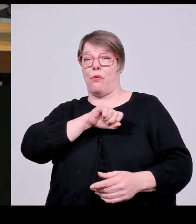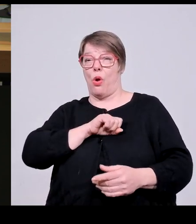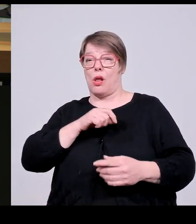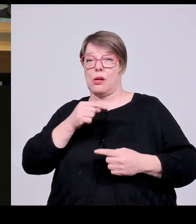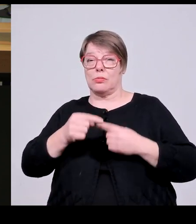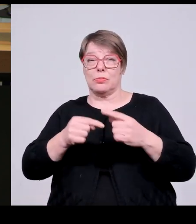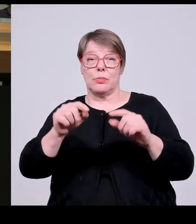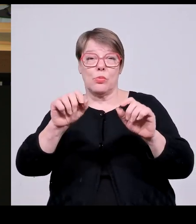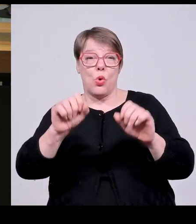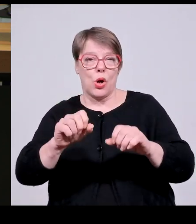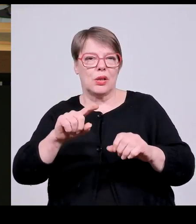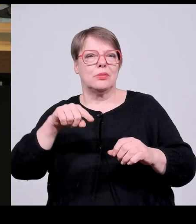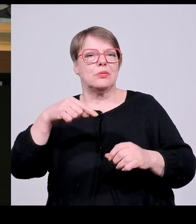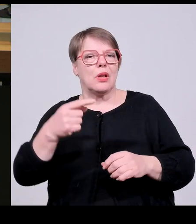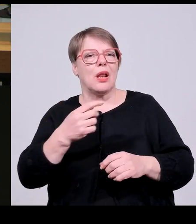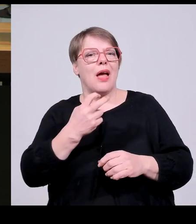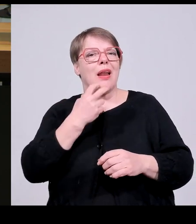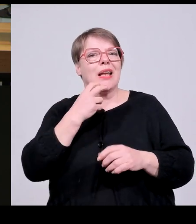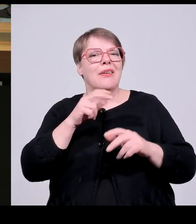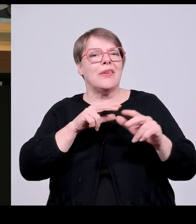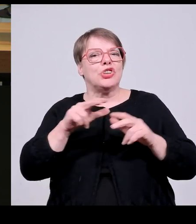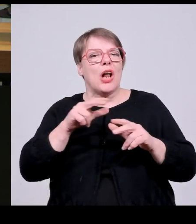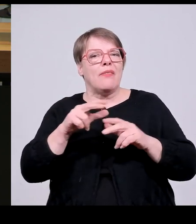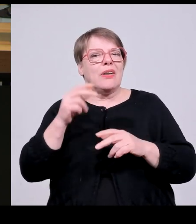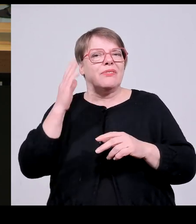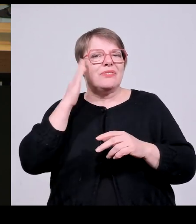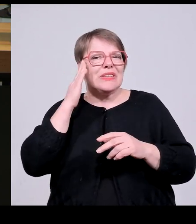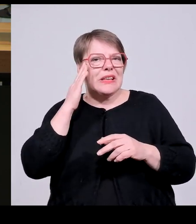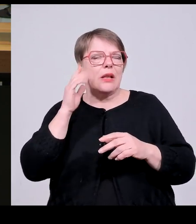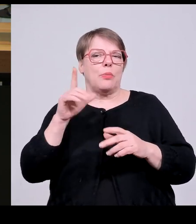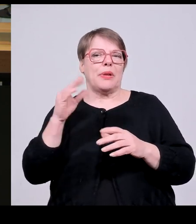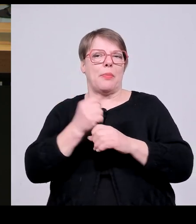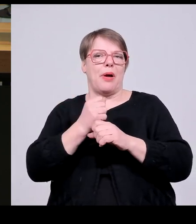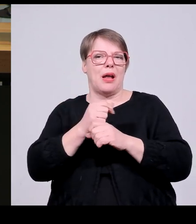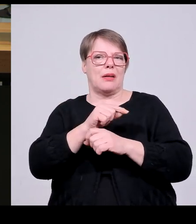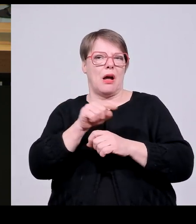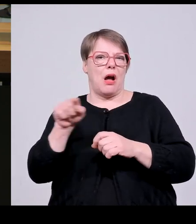unveränderten Bedingungen unter Wahrung des gesamten Besitzstandes fortgeführt werden.